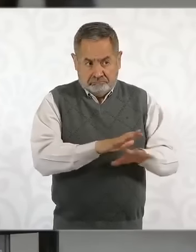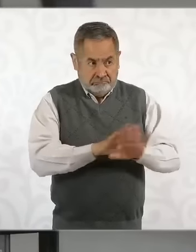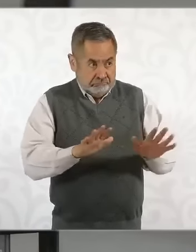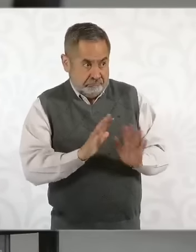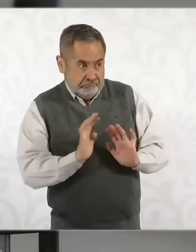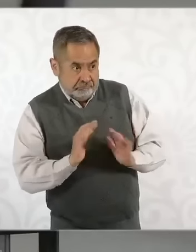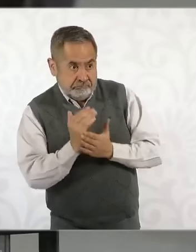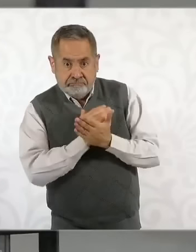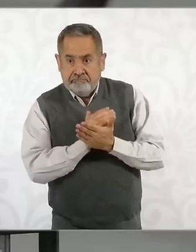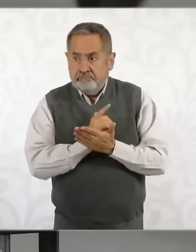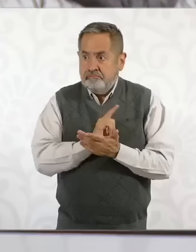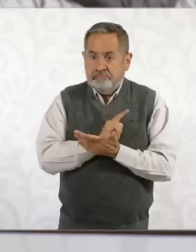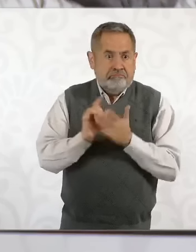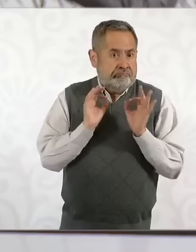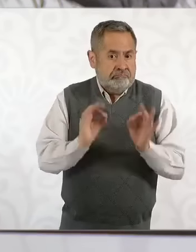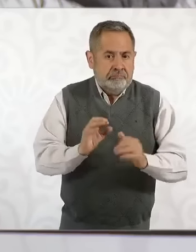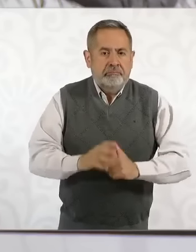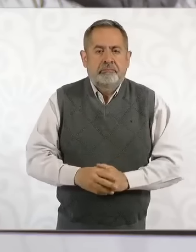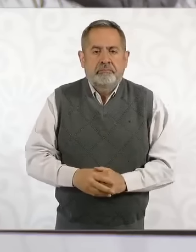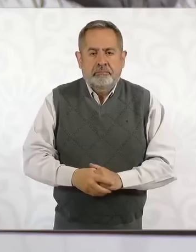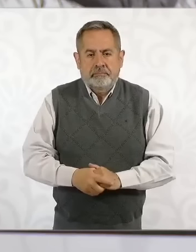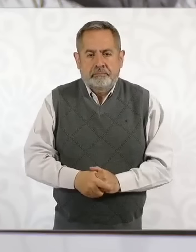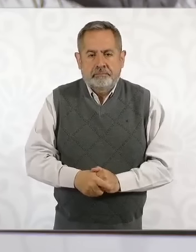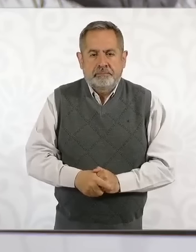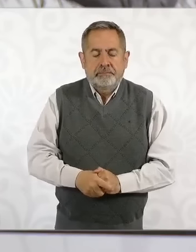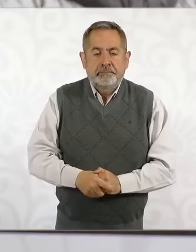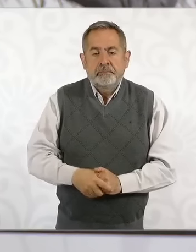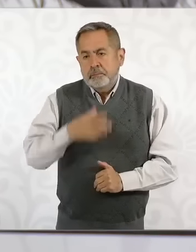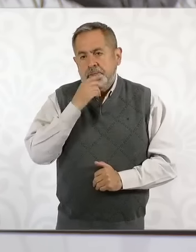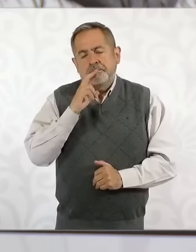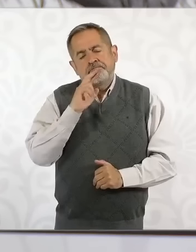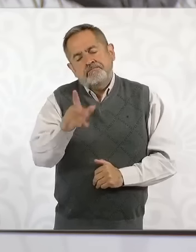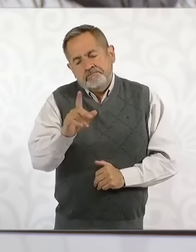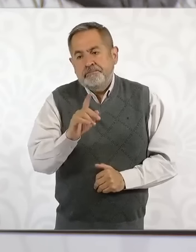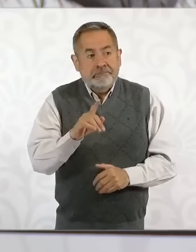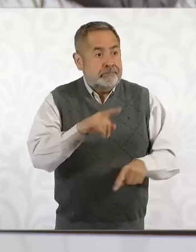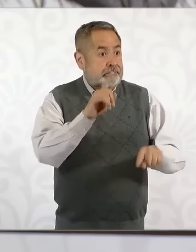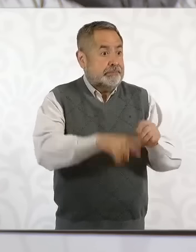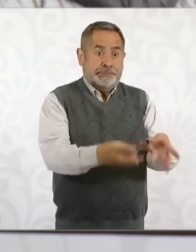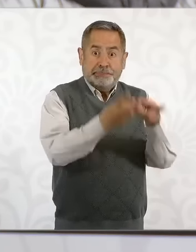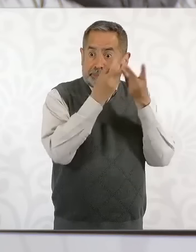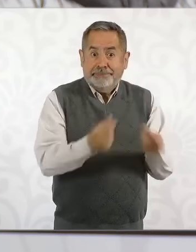de operaciones? Pues se puede hablar de de afectaciones a a las células criminales. Ya